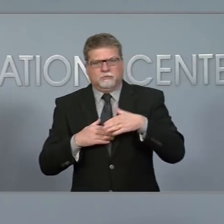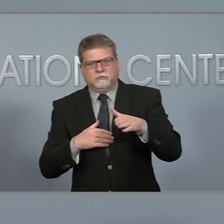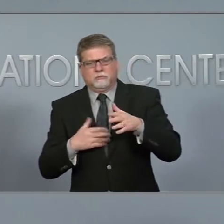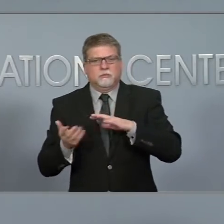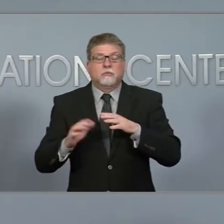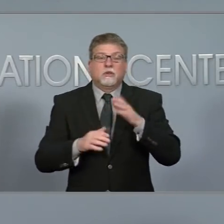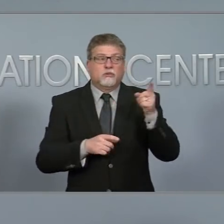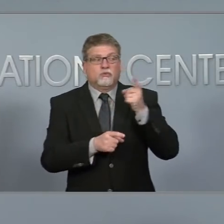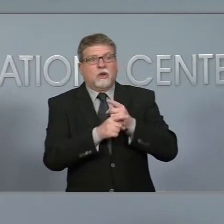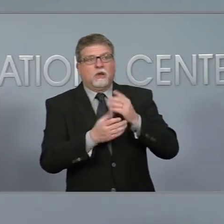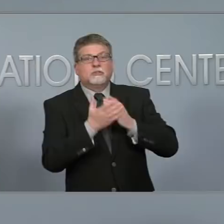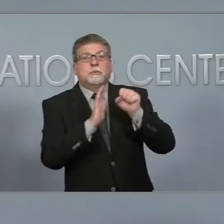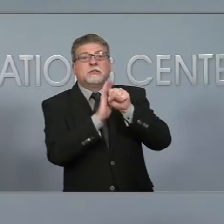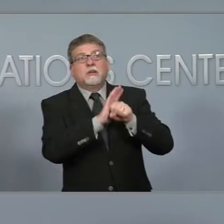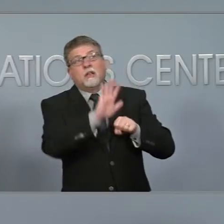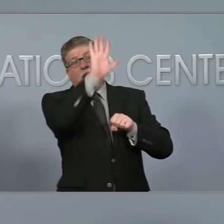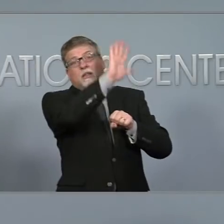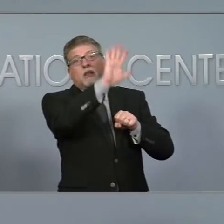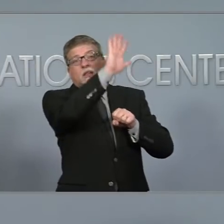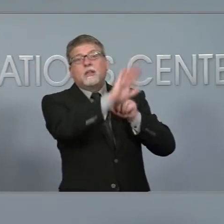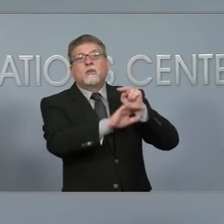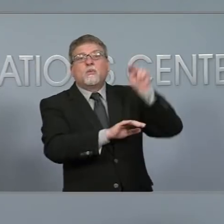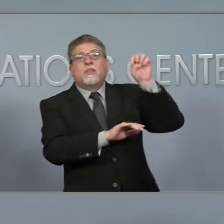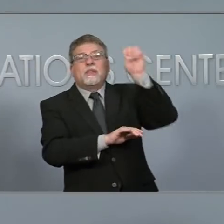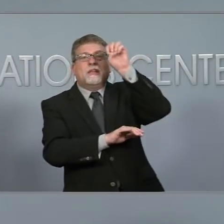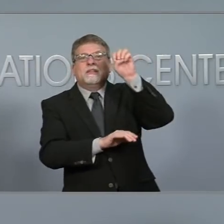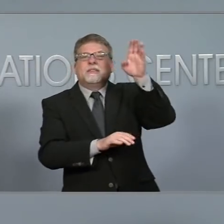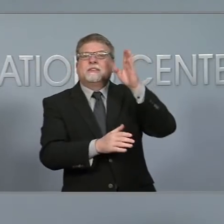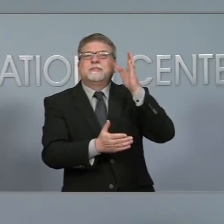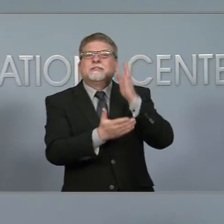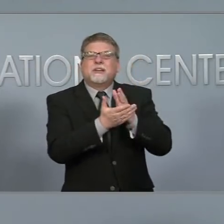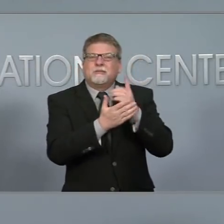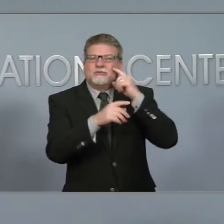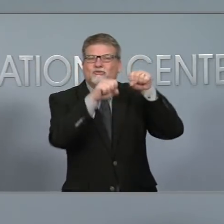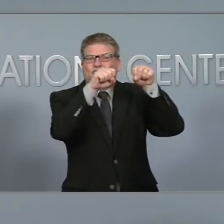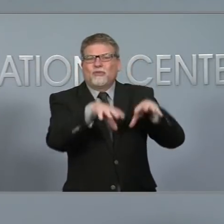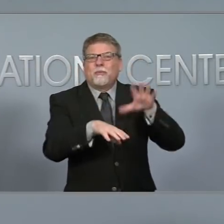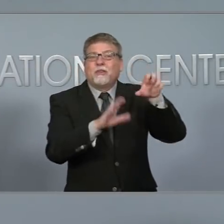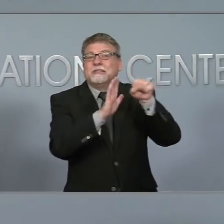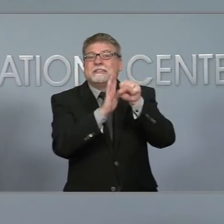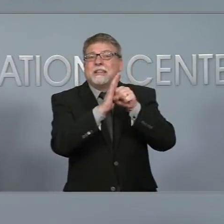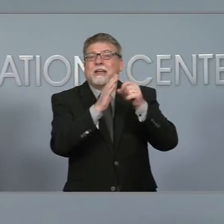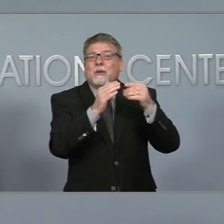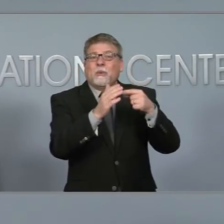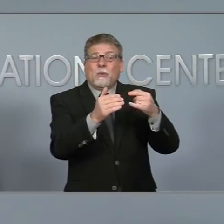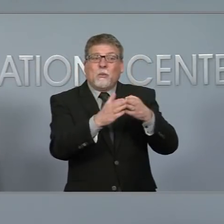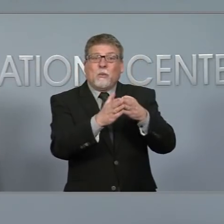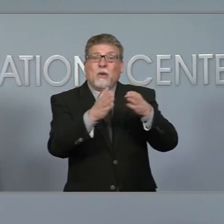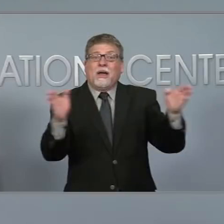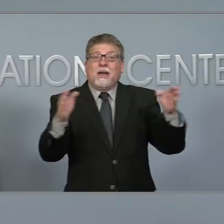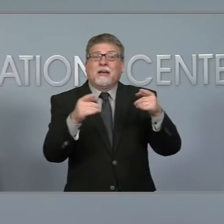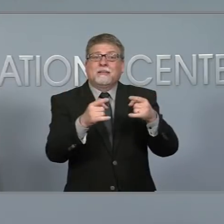gobernadores de ambos partidos, por lo menos, una vez a la semana, y esta es una